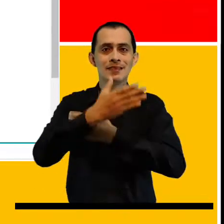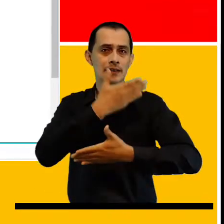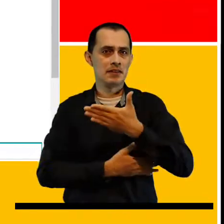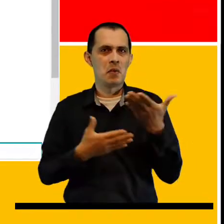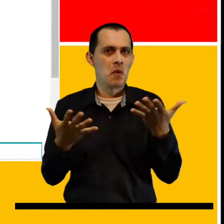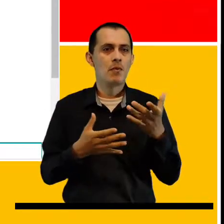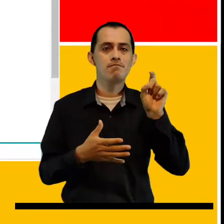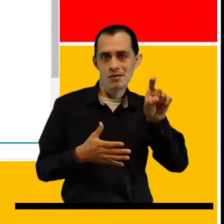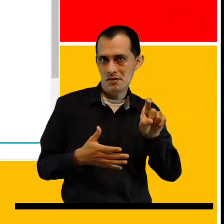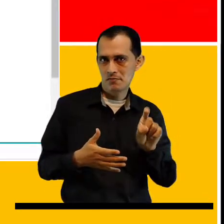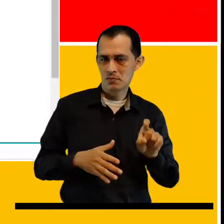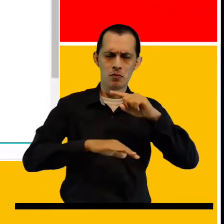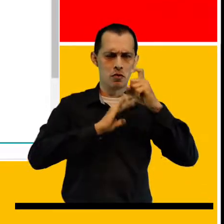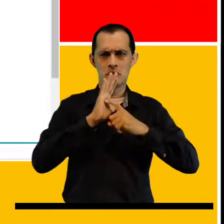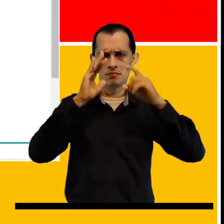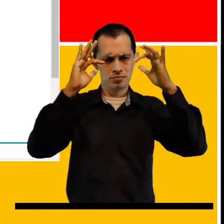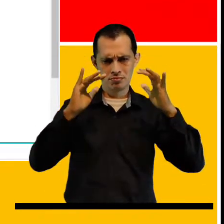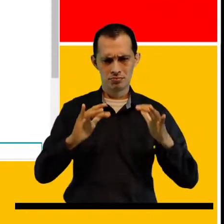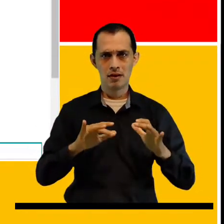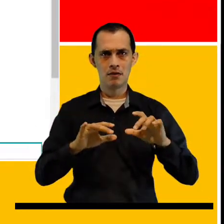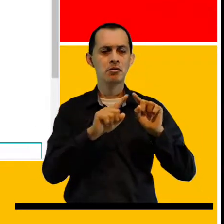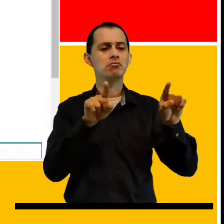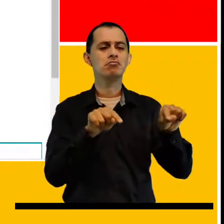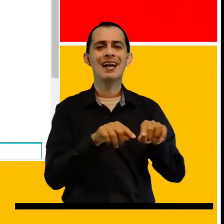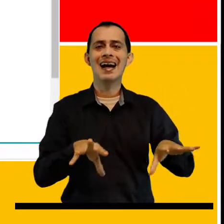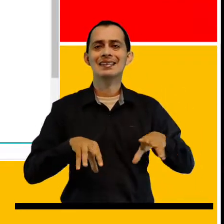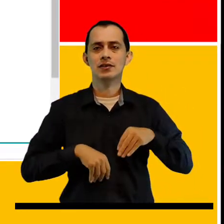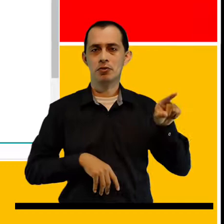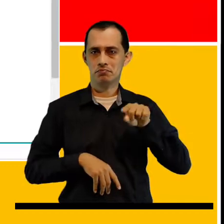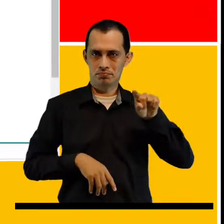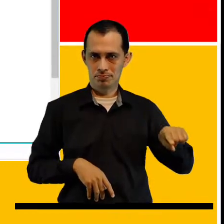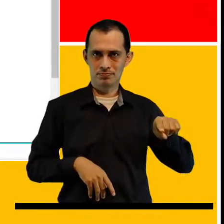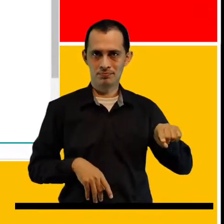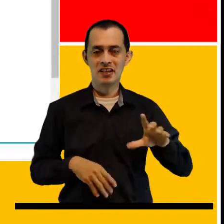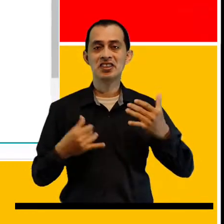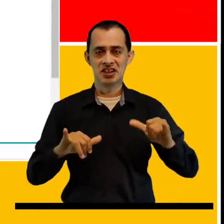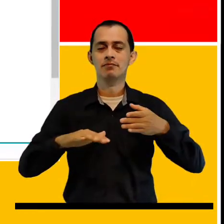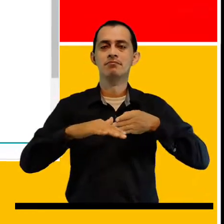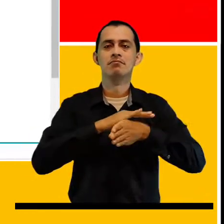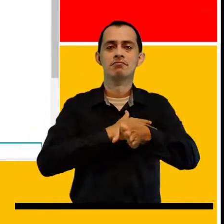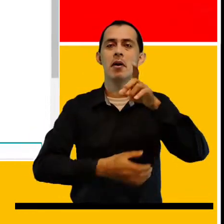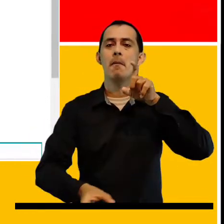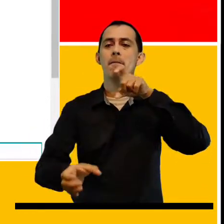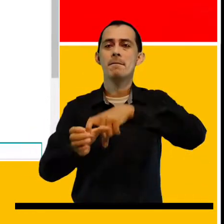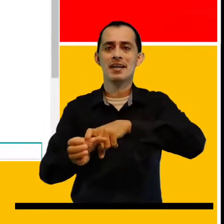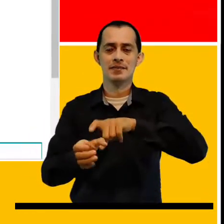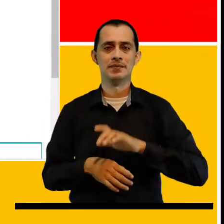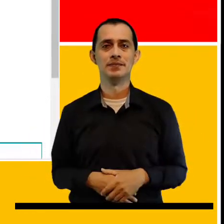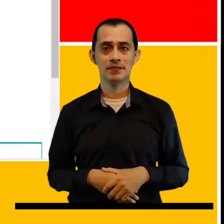completar la información y aceptar los términos y condiciones, se creará la hoja de vida